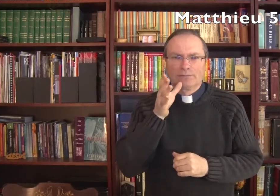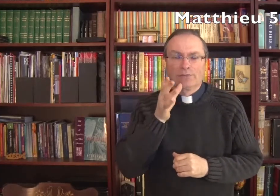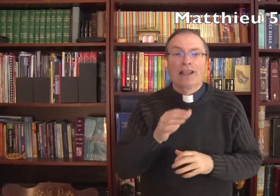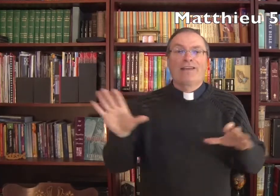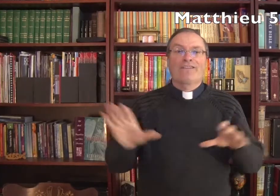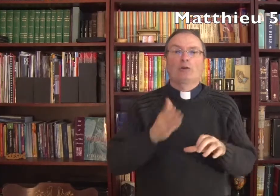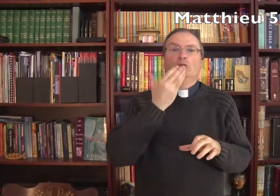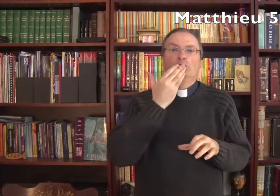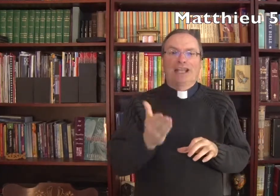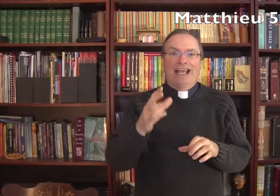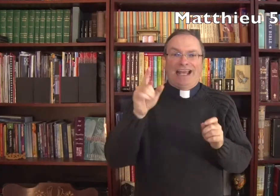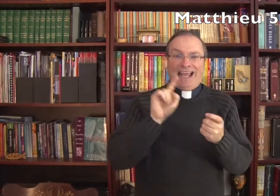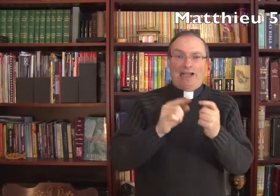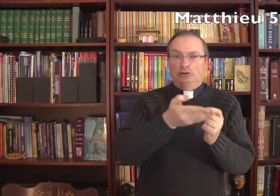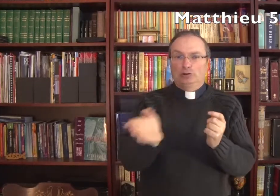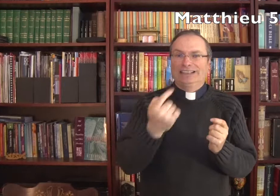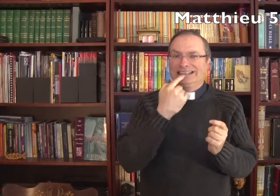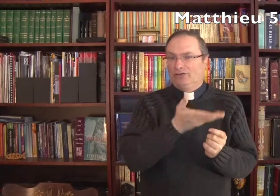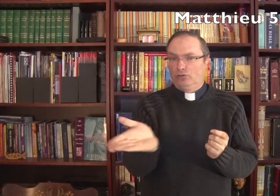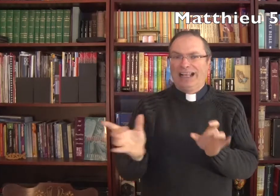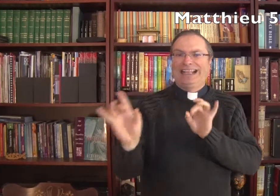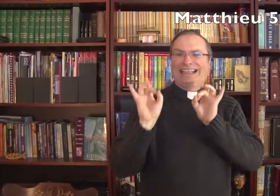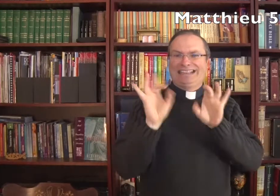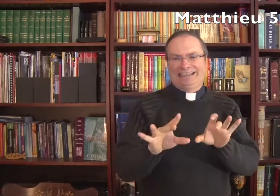faites du bien à ceux qui vous détestent]